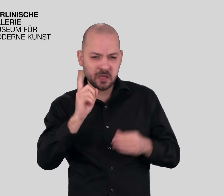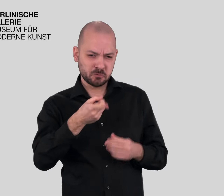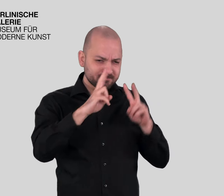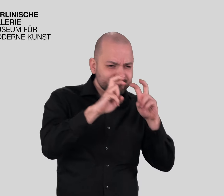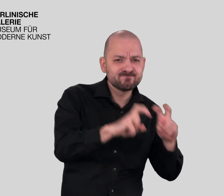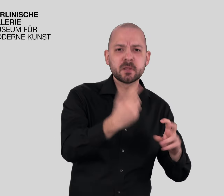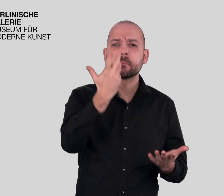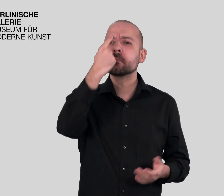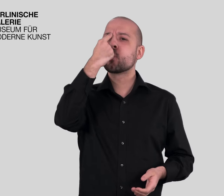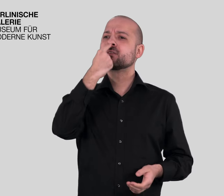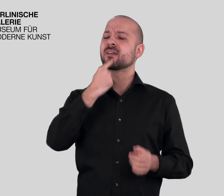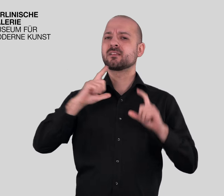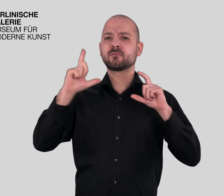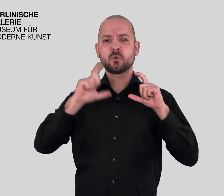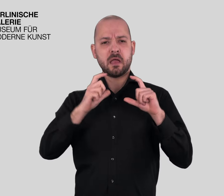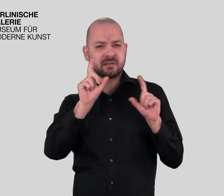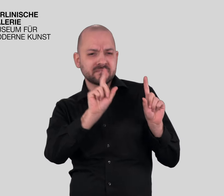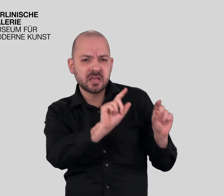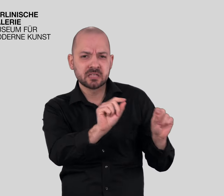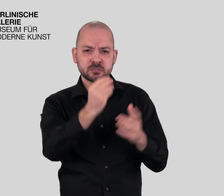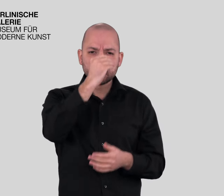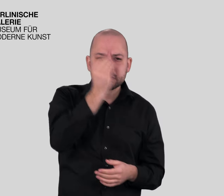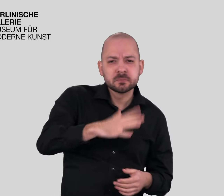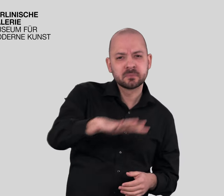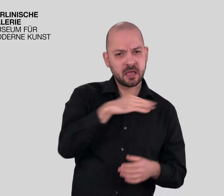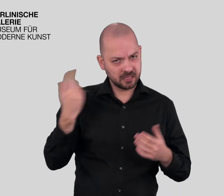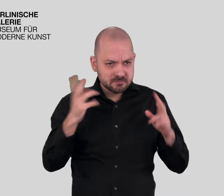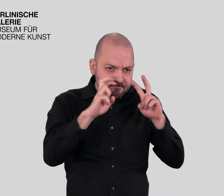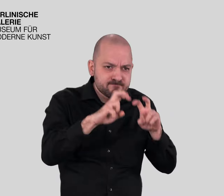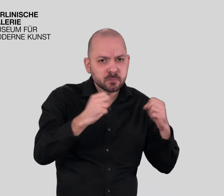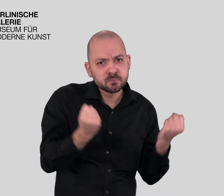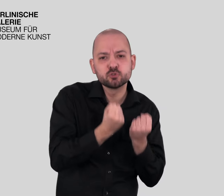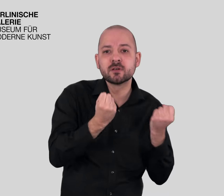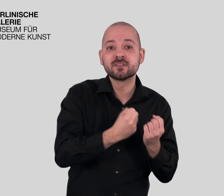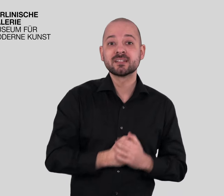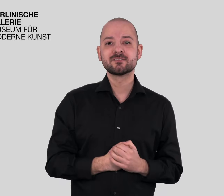sich mit dem künstlerischen Bereich der Porträtfotografie zu beschäftigen.